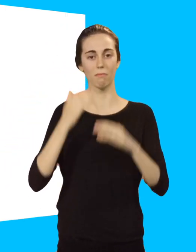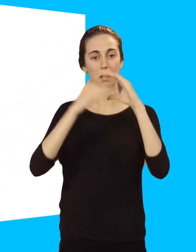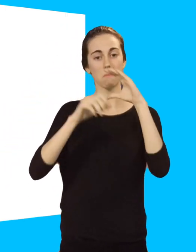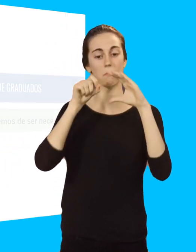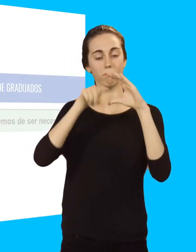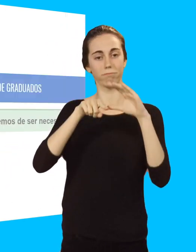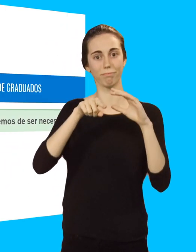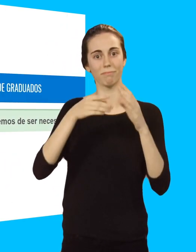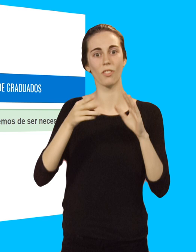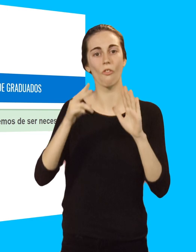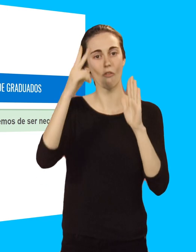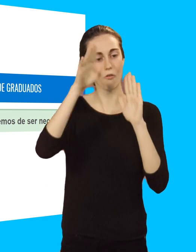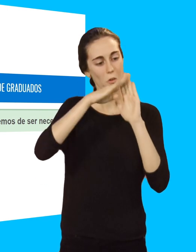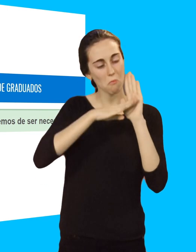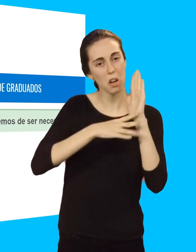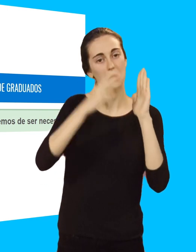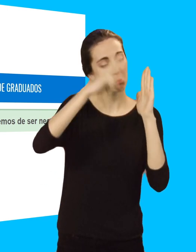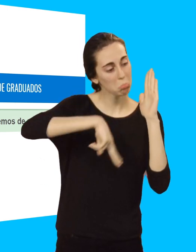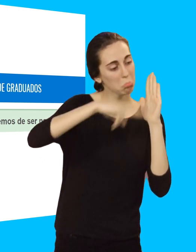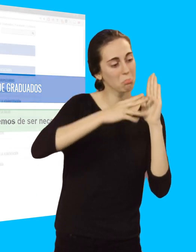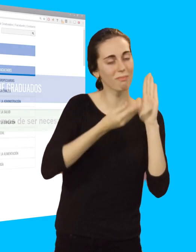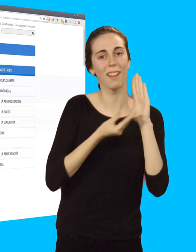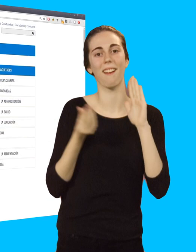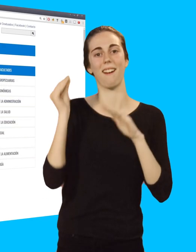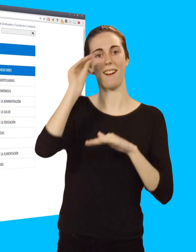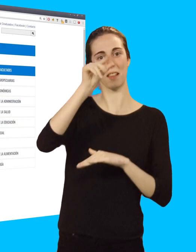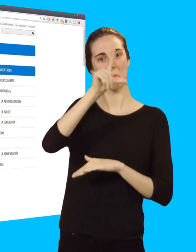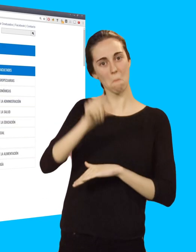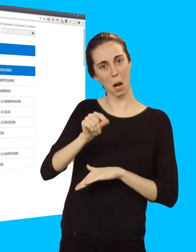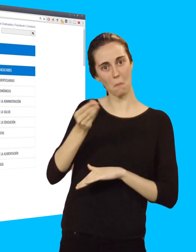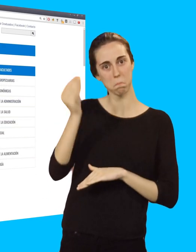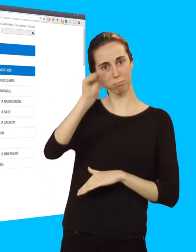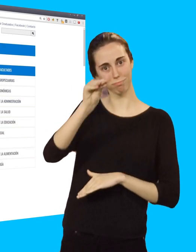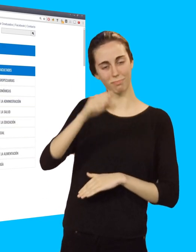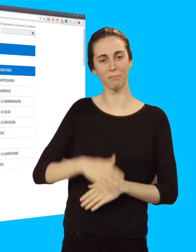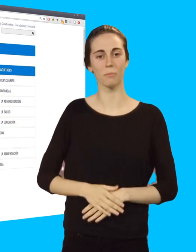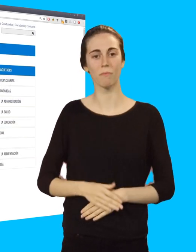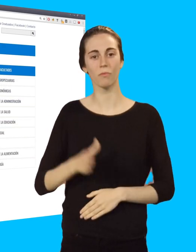Al hacer click en Enviar, tu formulario será revisado y se agregará al listado de nuestro mapa,